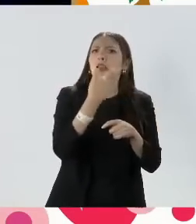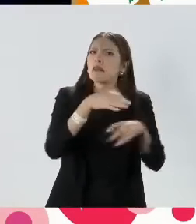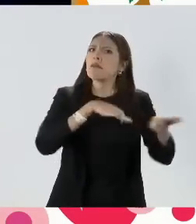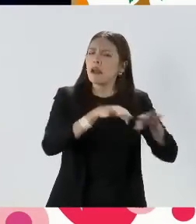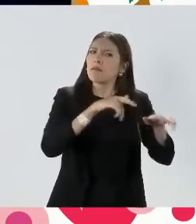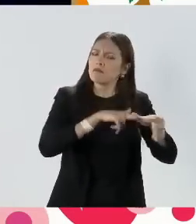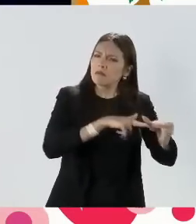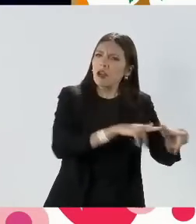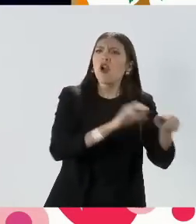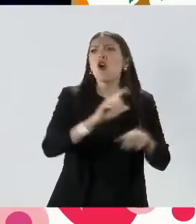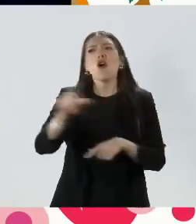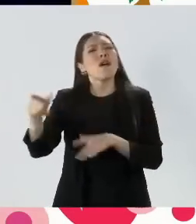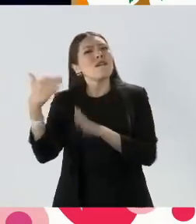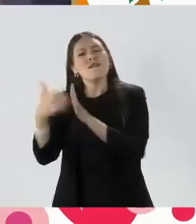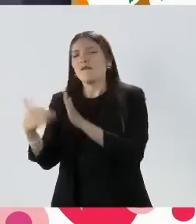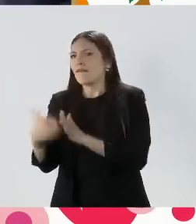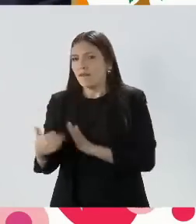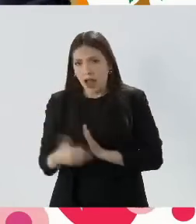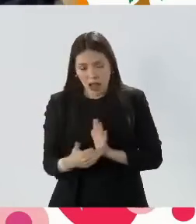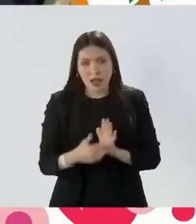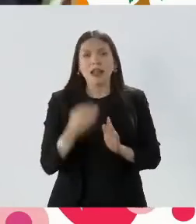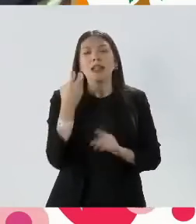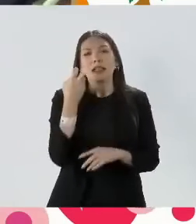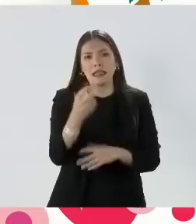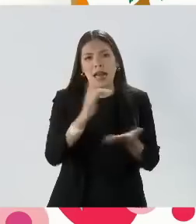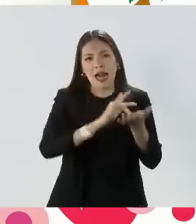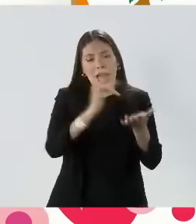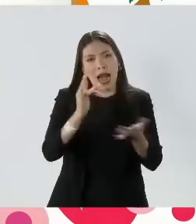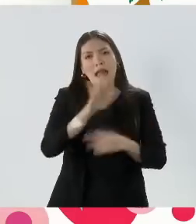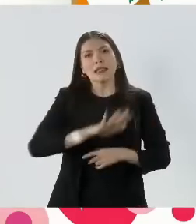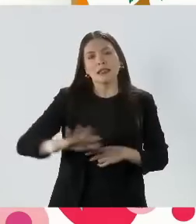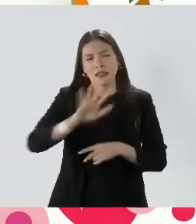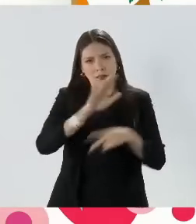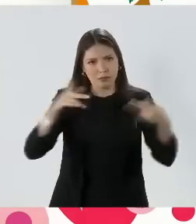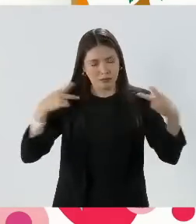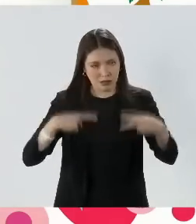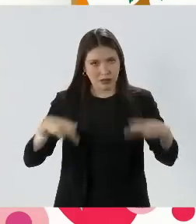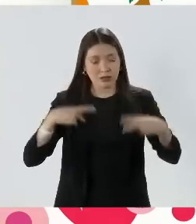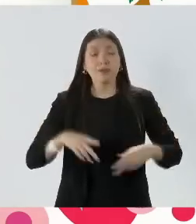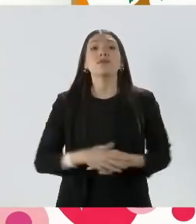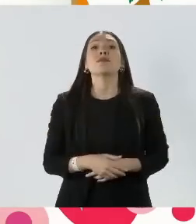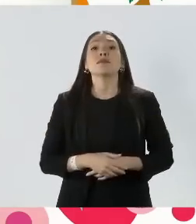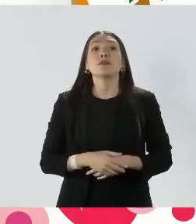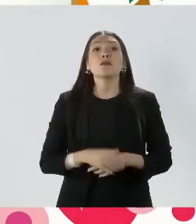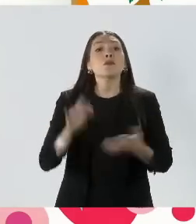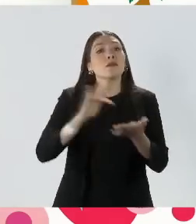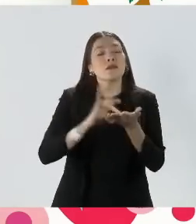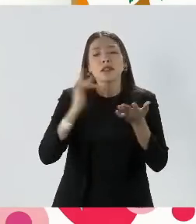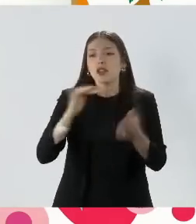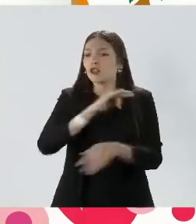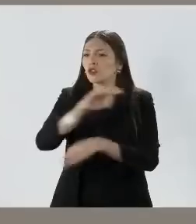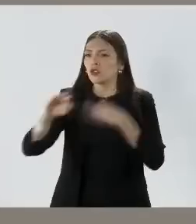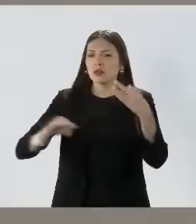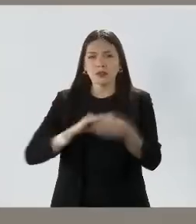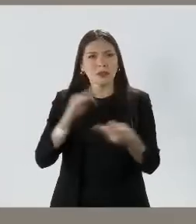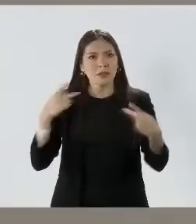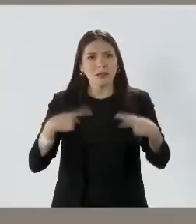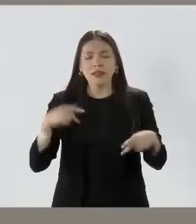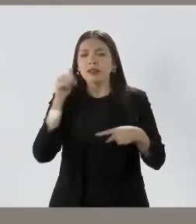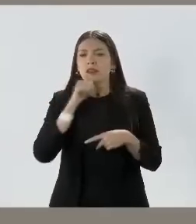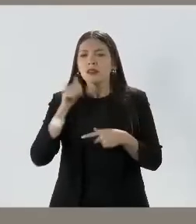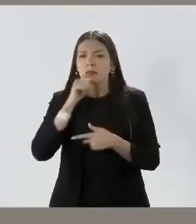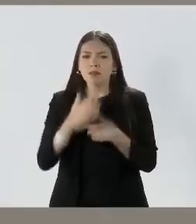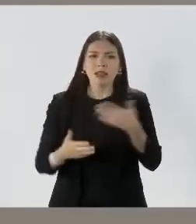a las más de 1000 personas que llegan todos los martes a este ejercicio de gobierno y que nos